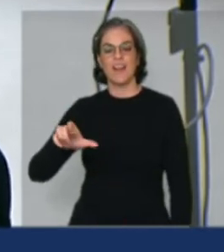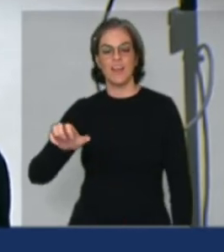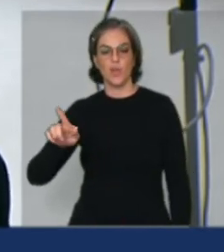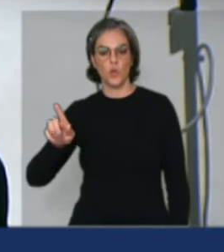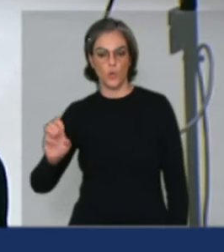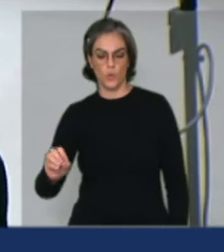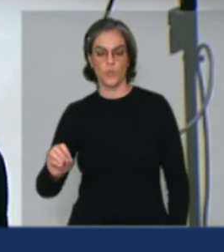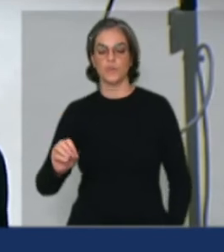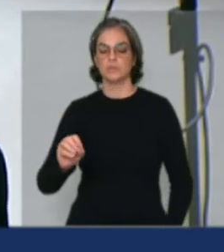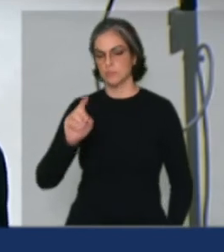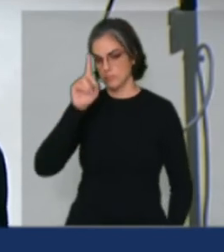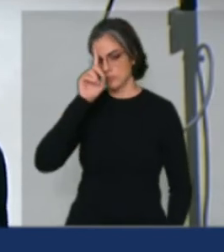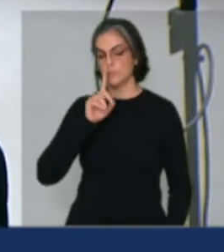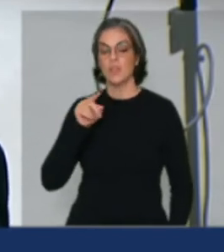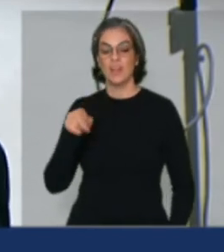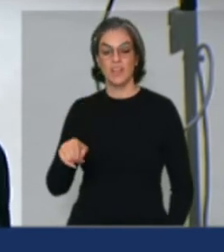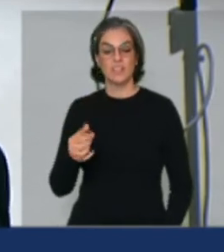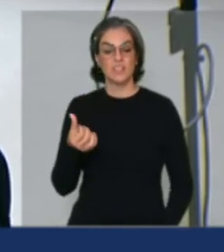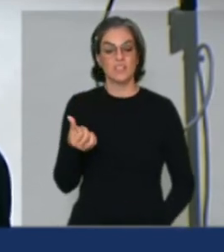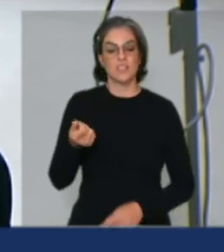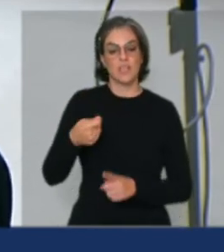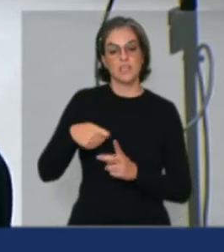MAIS CONHECIDO COMO GALEGO, QUE VAEM FAZENDO UM EXCELENTE TRABALHO NESTES SEIS MESES DE ADMINISTRAÇÃO, MAS COM